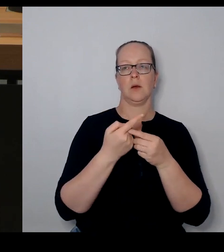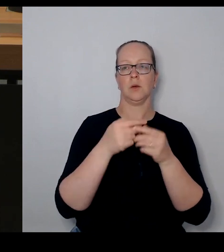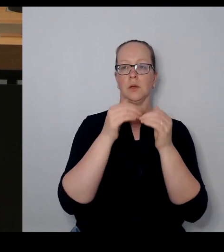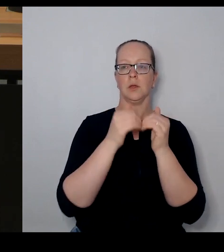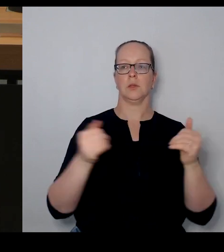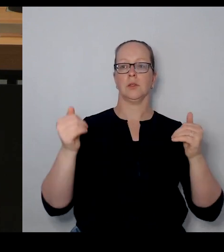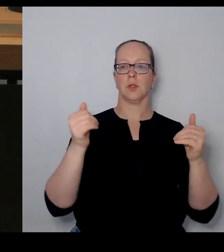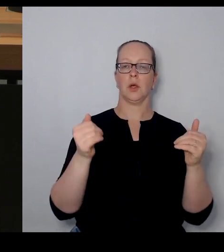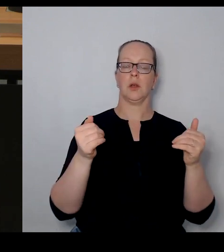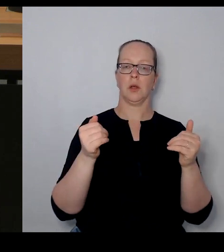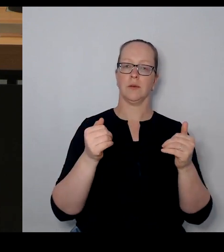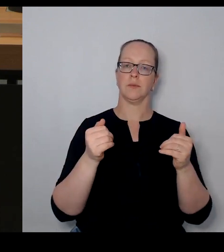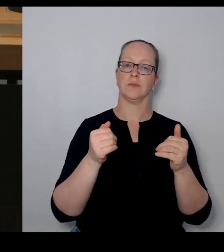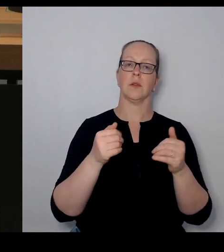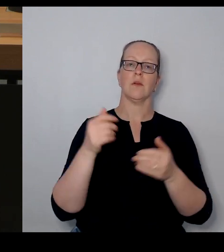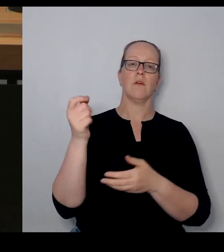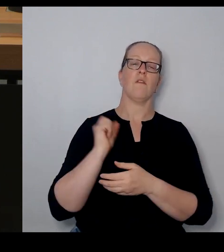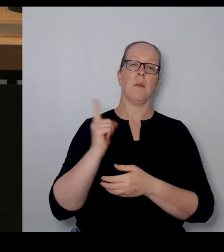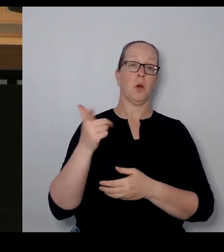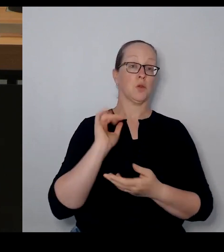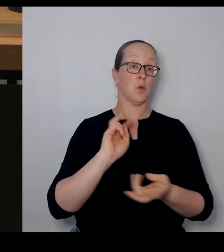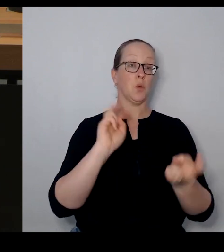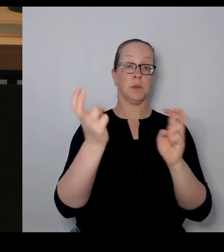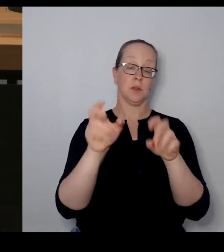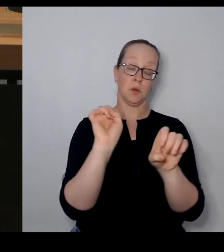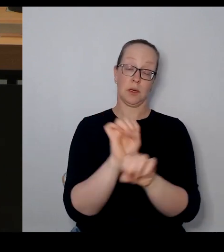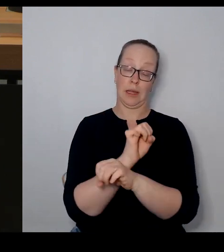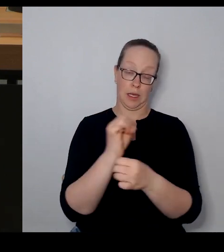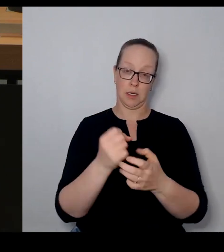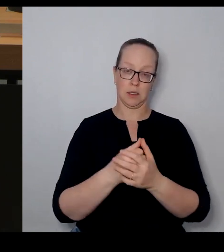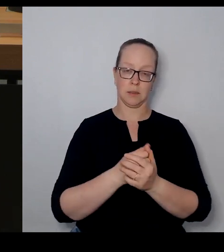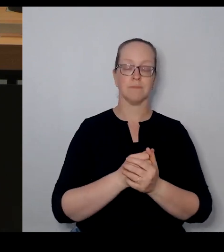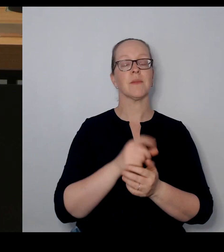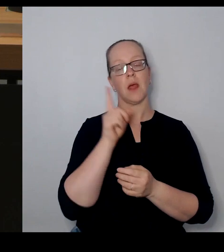Dennoch meine Damen und Herren, sind die umfassenden Investitionen in Klimaschutz, in die